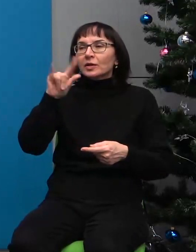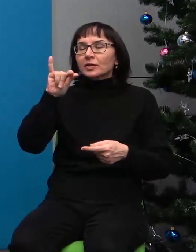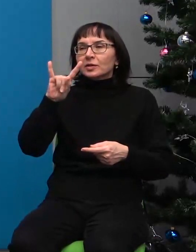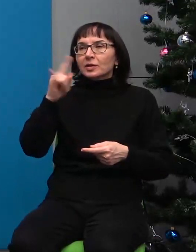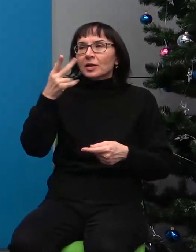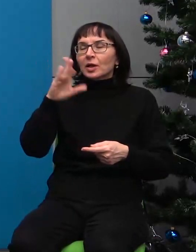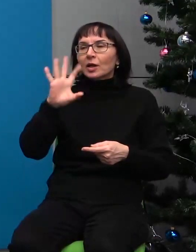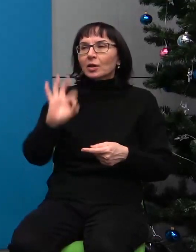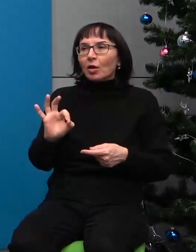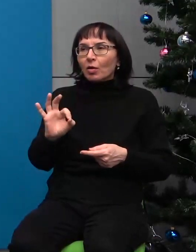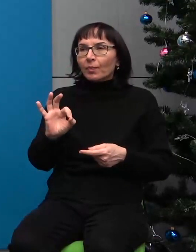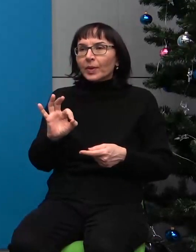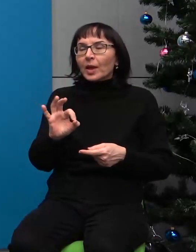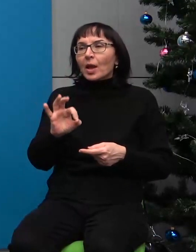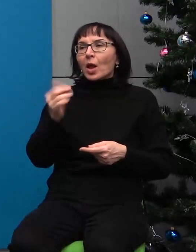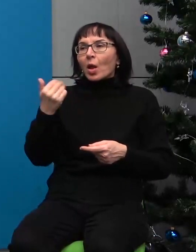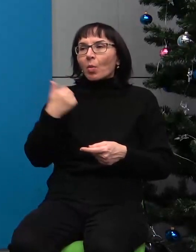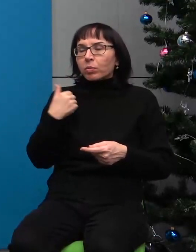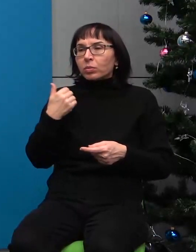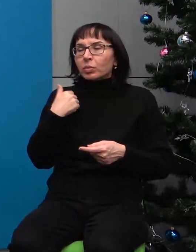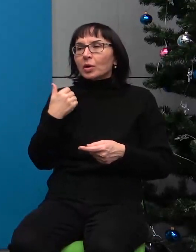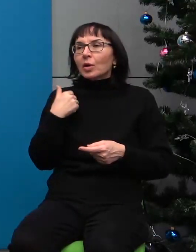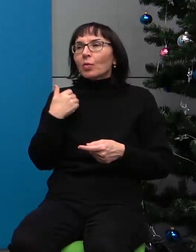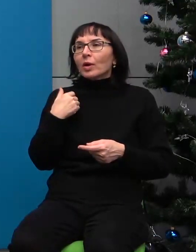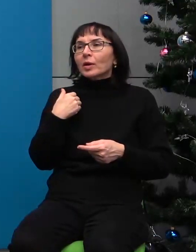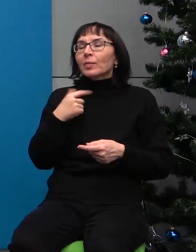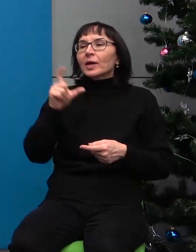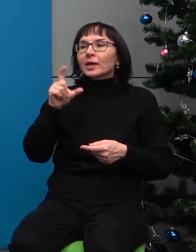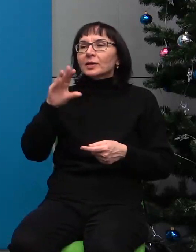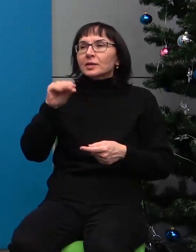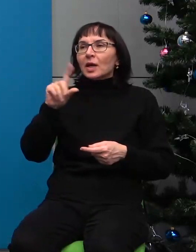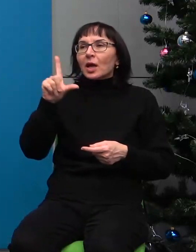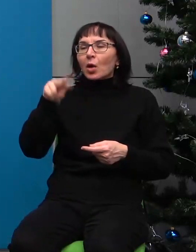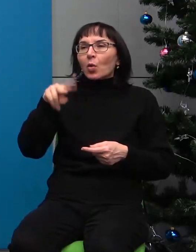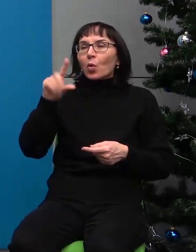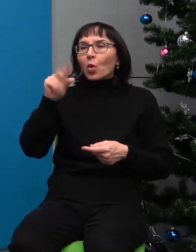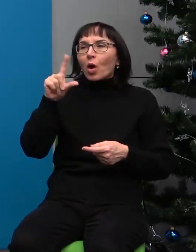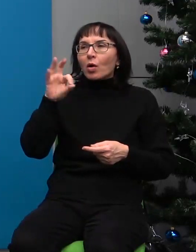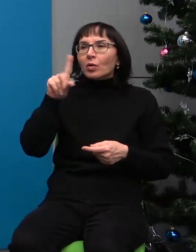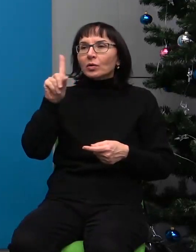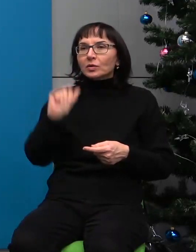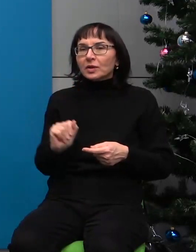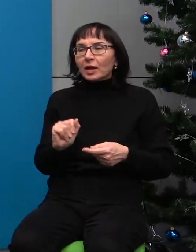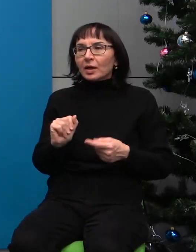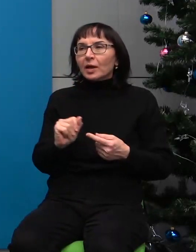IP Kwidzyn, kiedyś tak zwana celuloza, zakłady celulozowo-papiernicze.